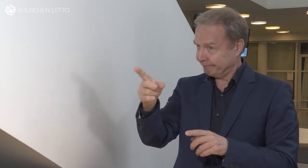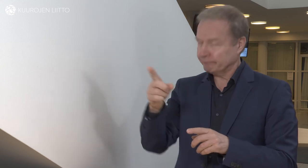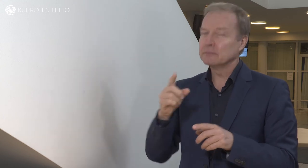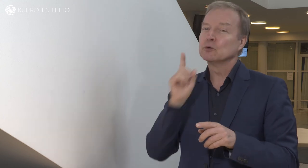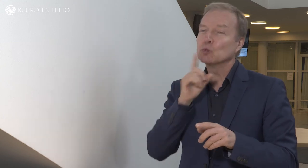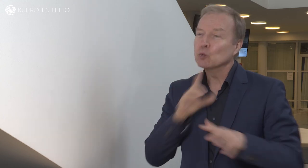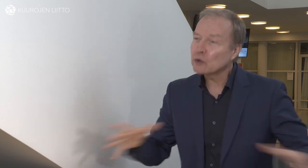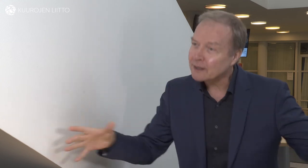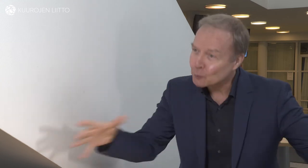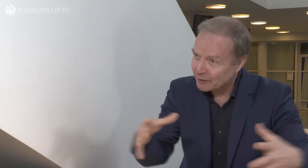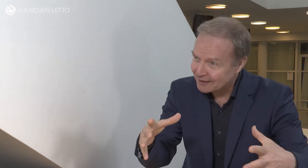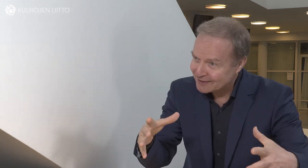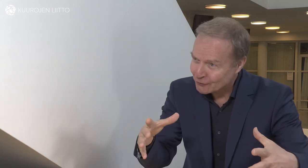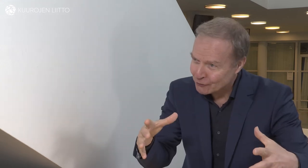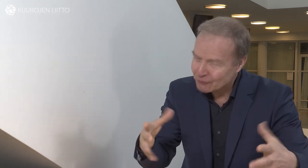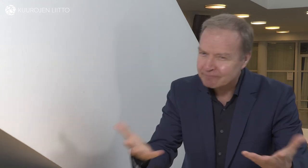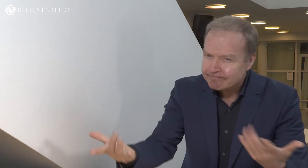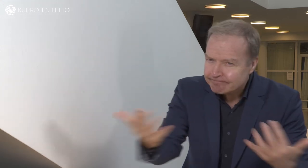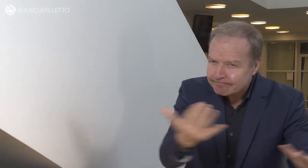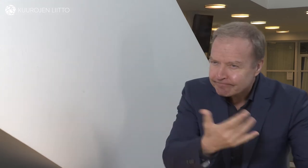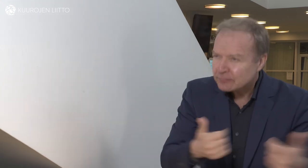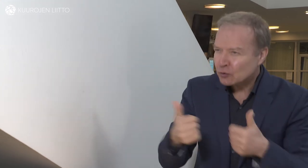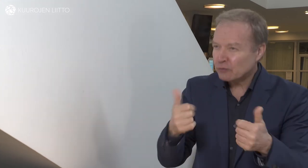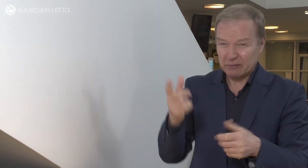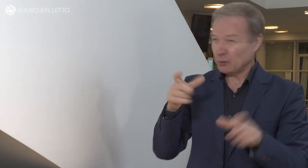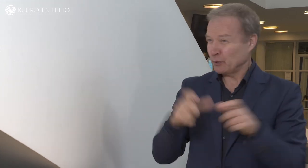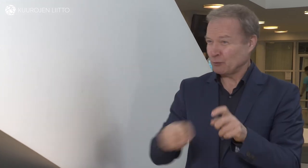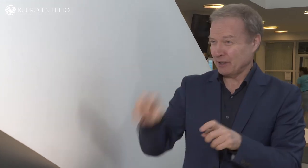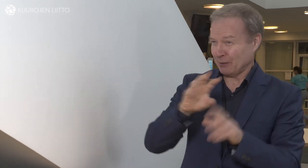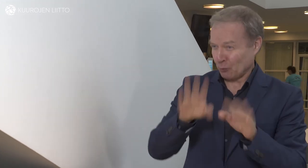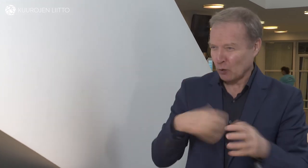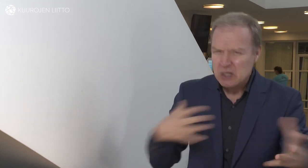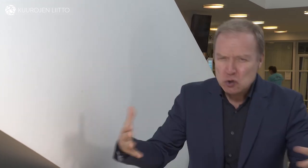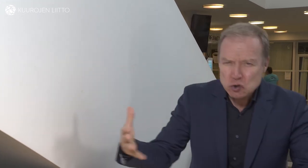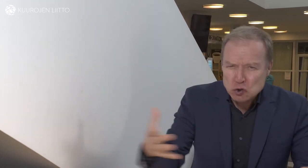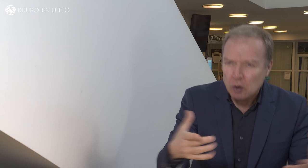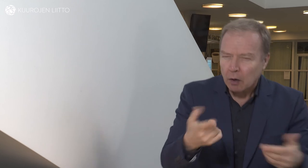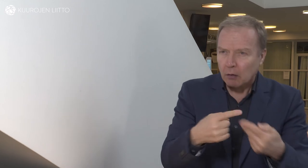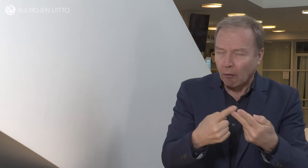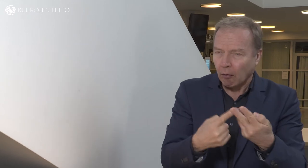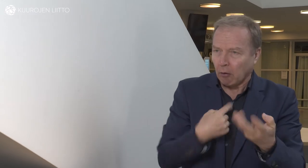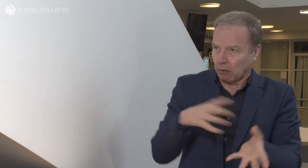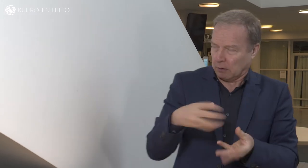Keräsimme yhdistyskiertueellamme kuurojen yhteisön toiveita, -